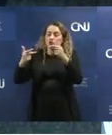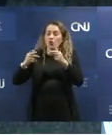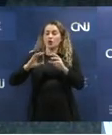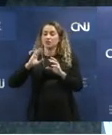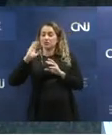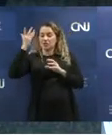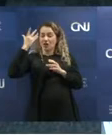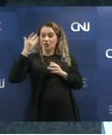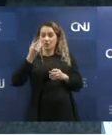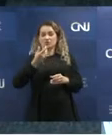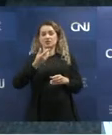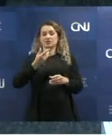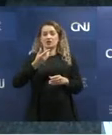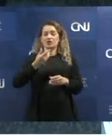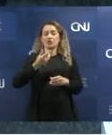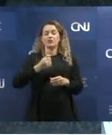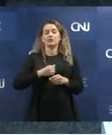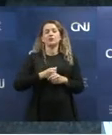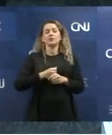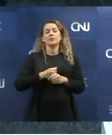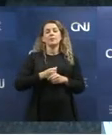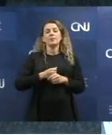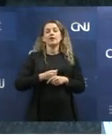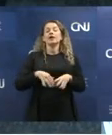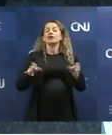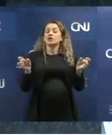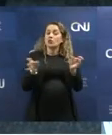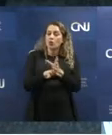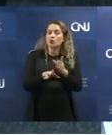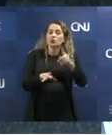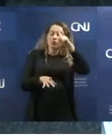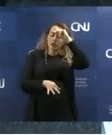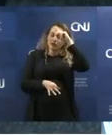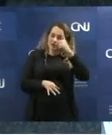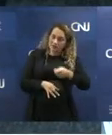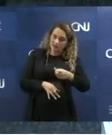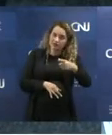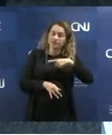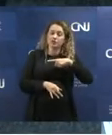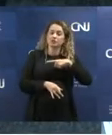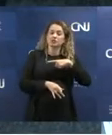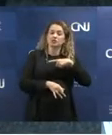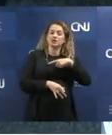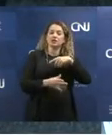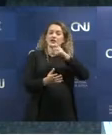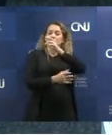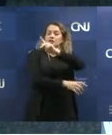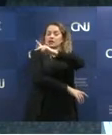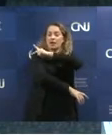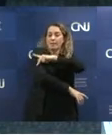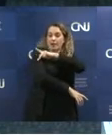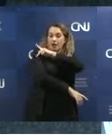E concluo, portanto, que a decisão Tribunal de Justiça da Paraíba, que arquivou a reclamação disciplinar à luz